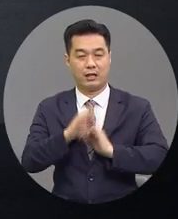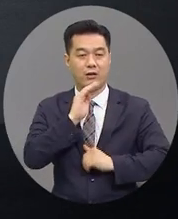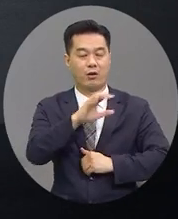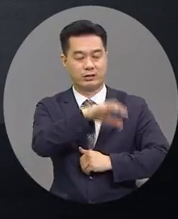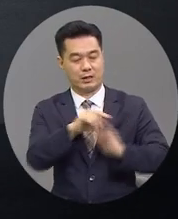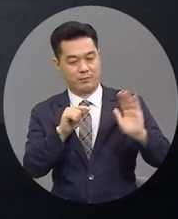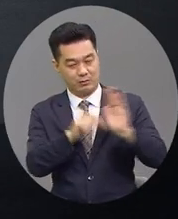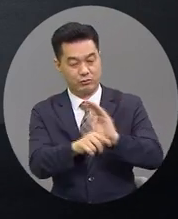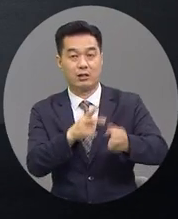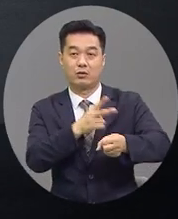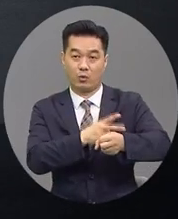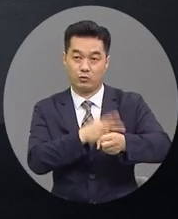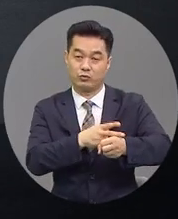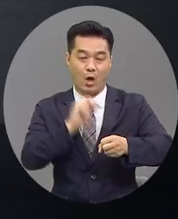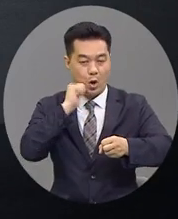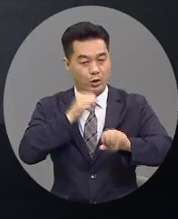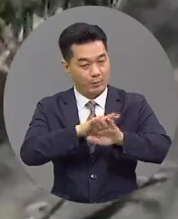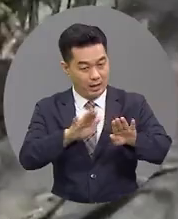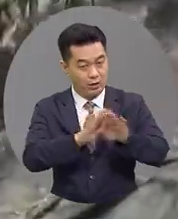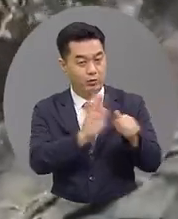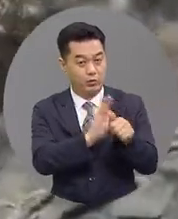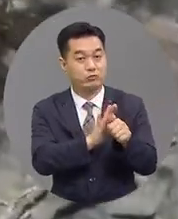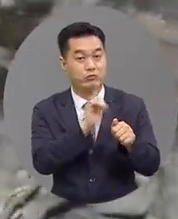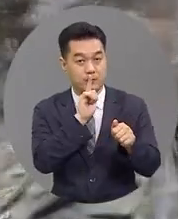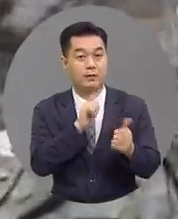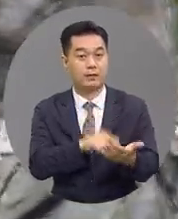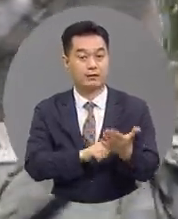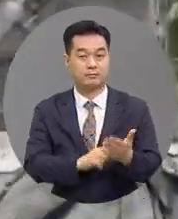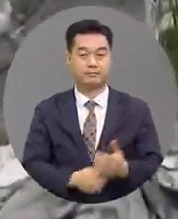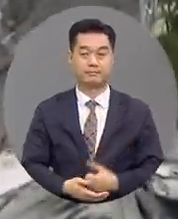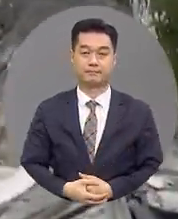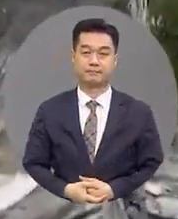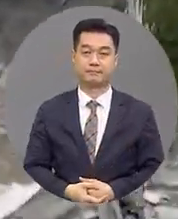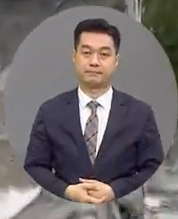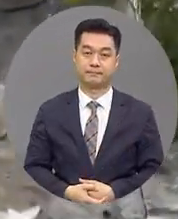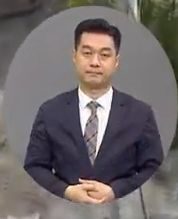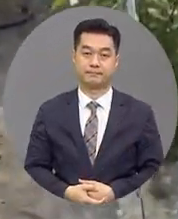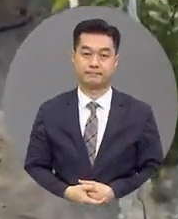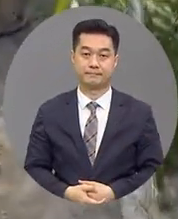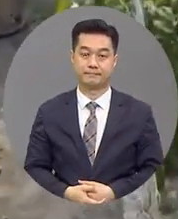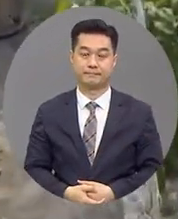창구를 운영하고 있고 필요시 현장 방문 등을 통해 애로 사항을 해결하고 있다고만 답했습니다.